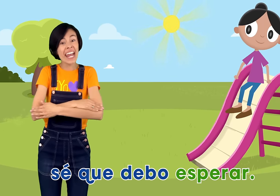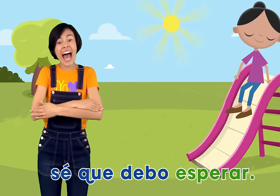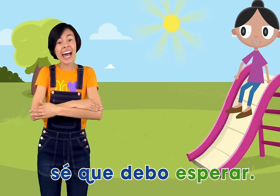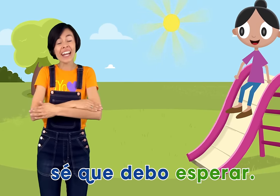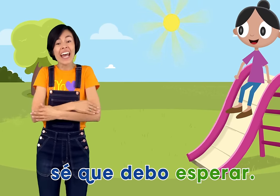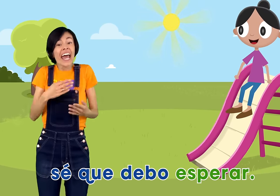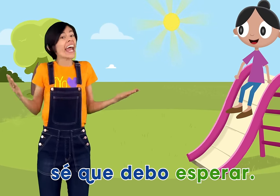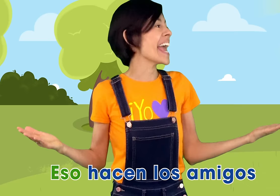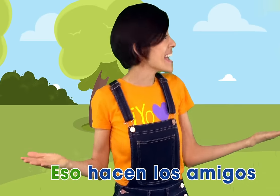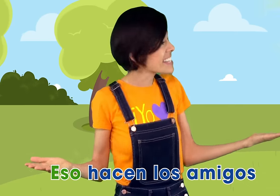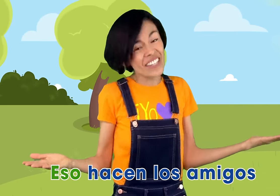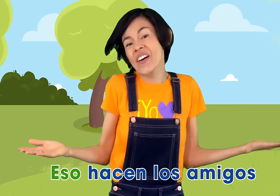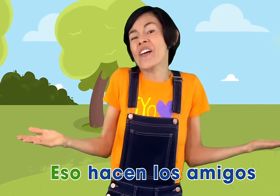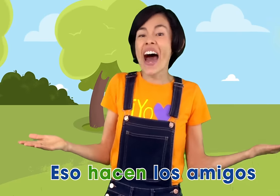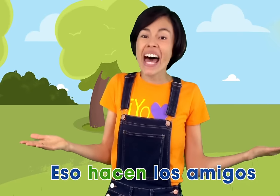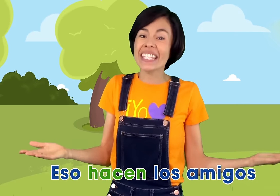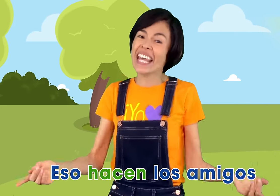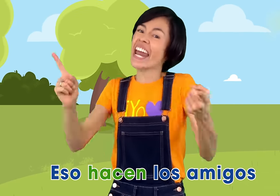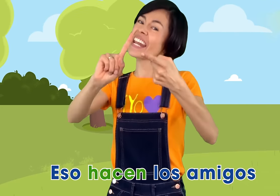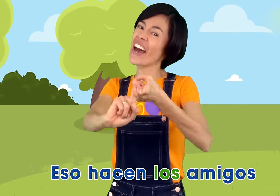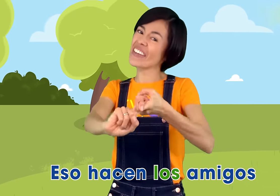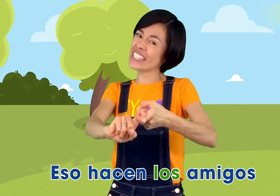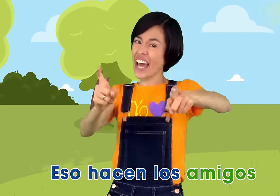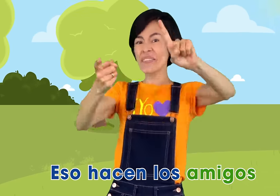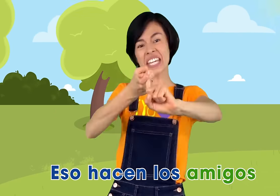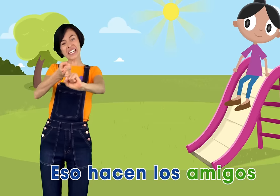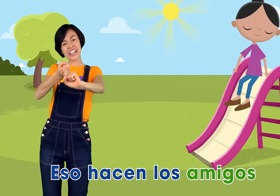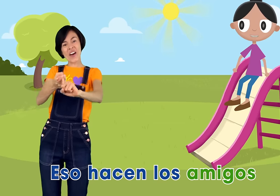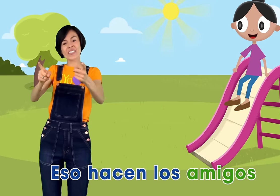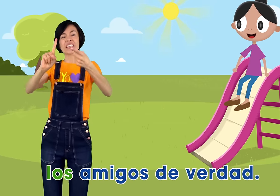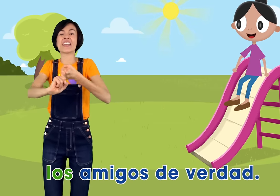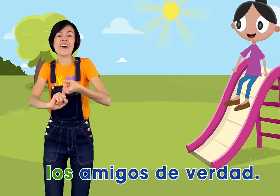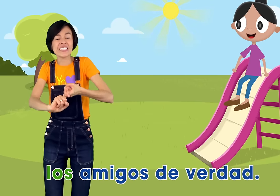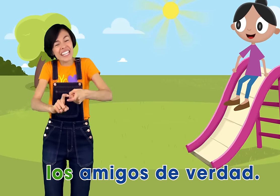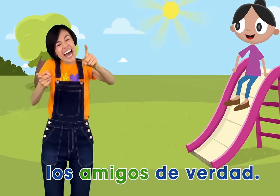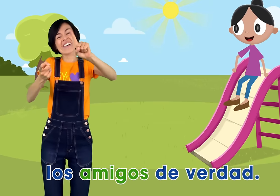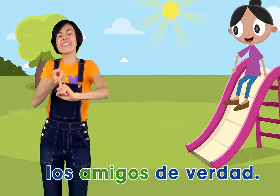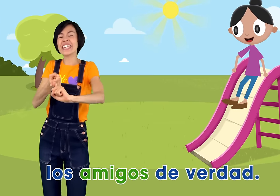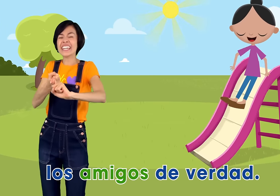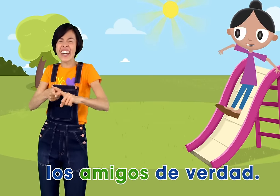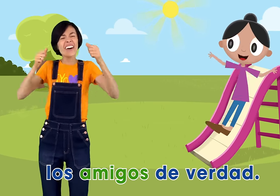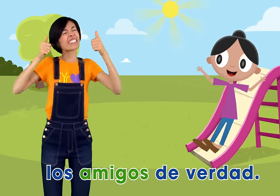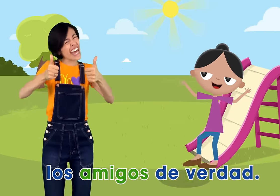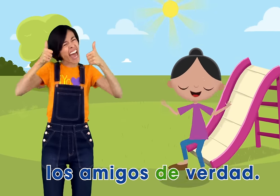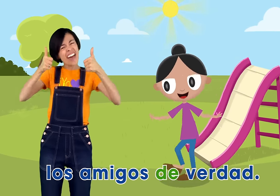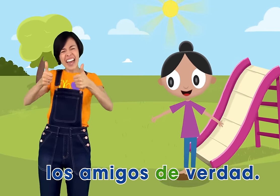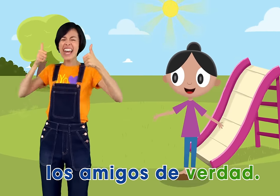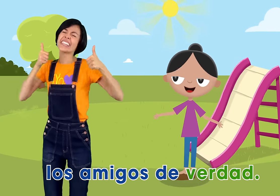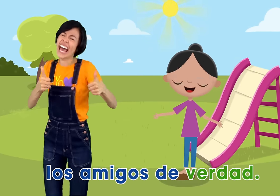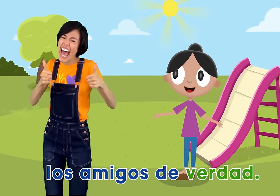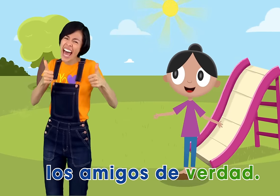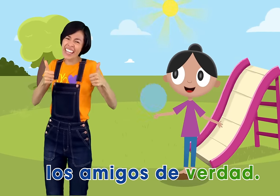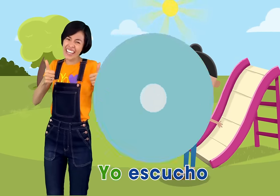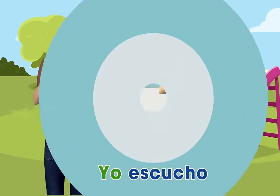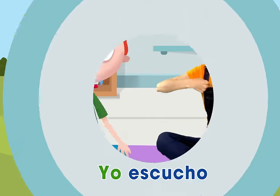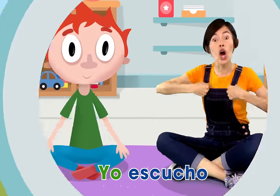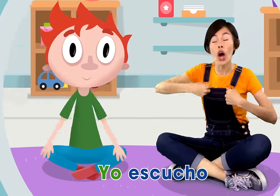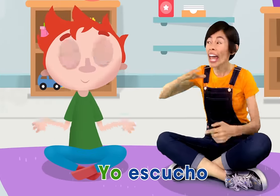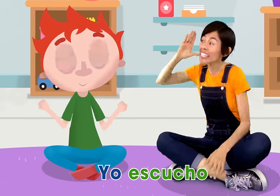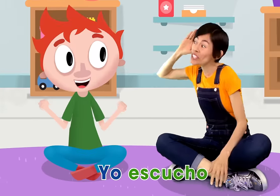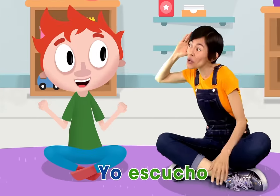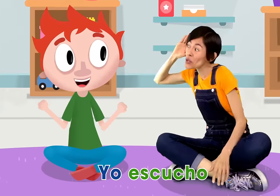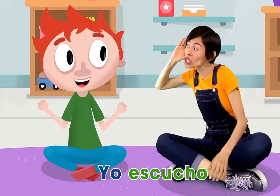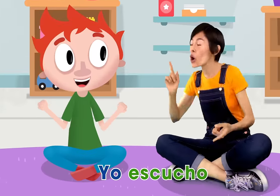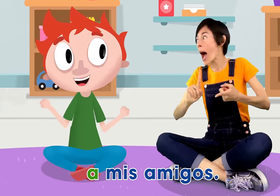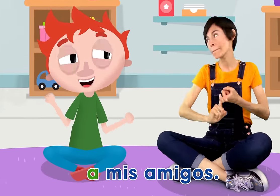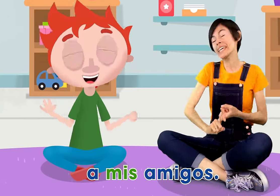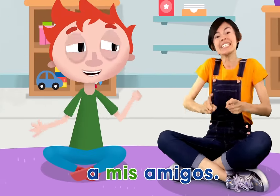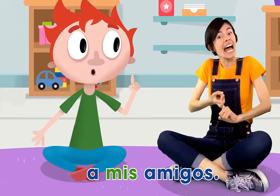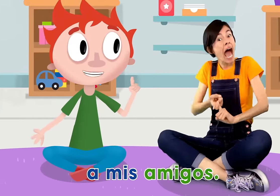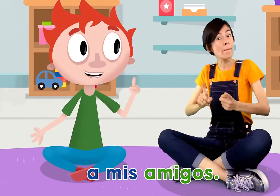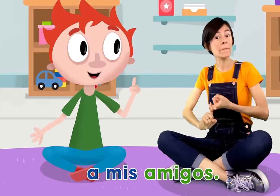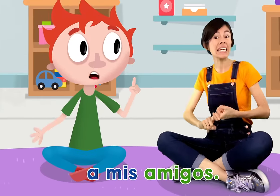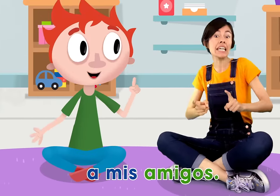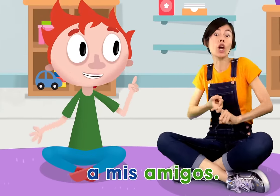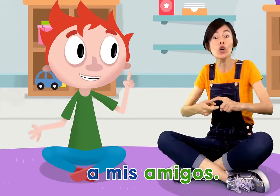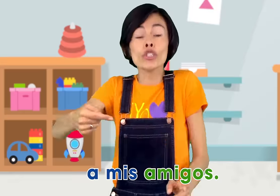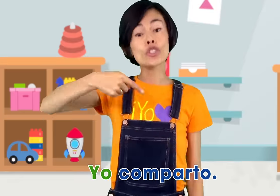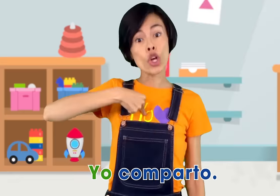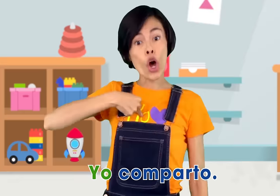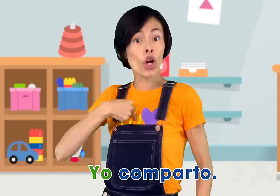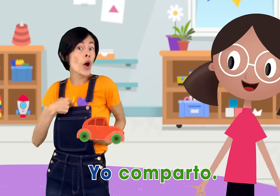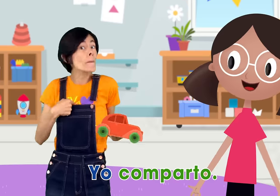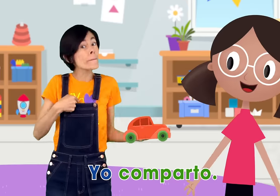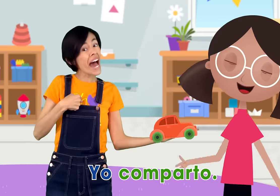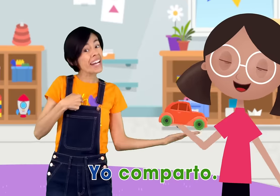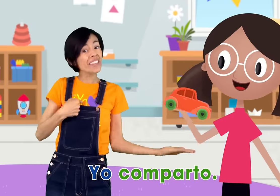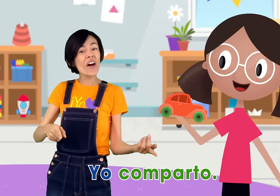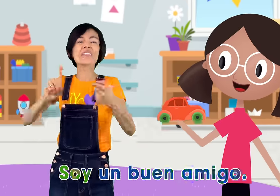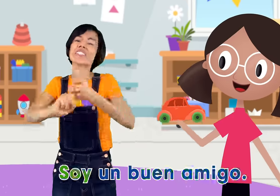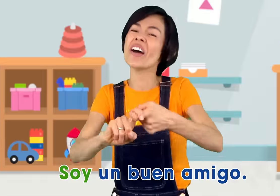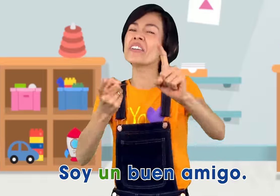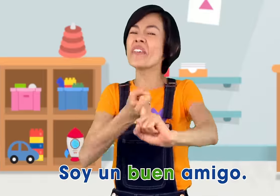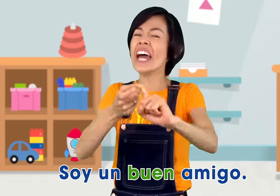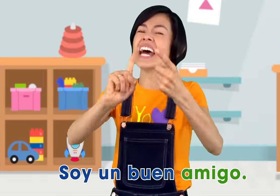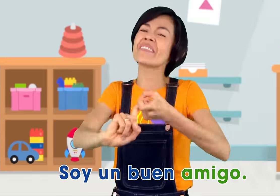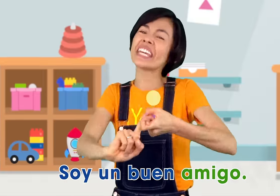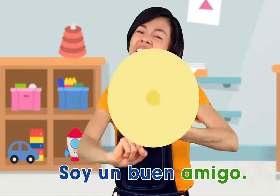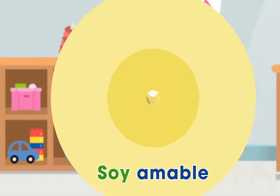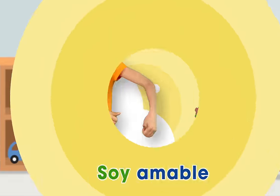Soy un buen amigo.